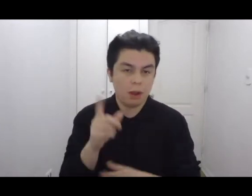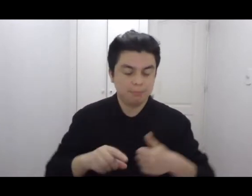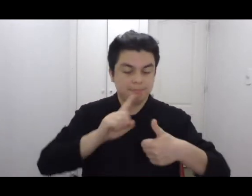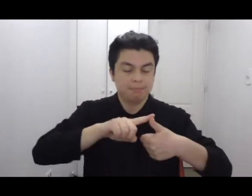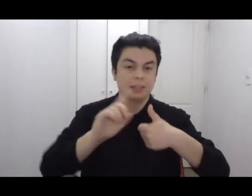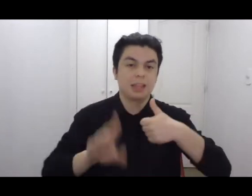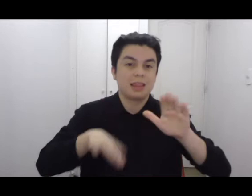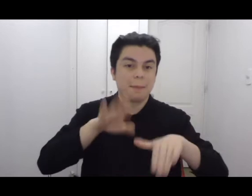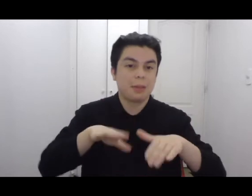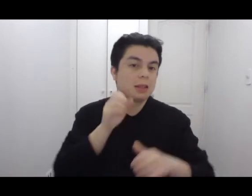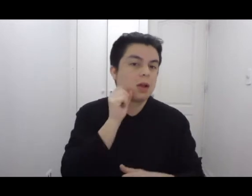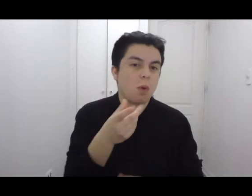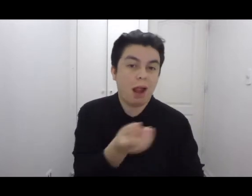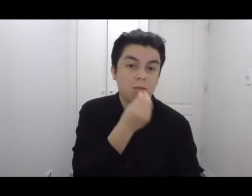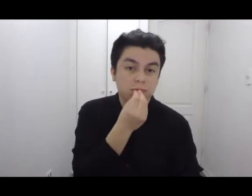primero el tipo de alimentación